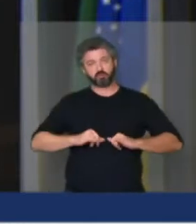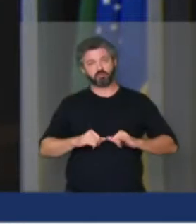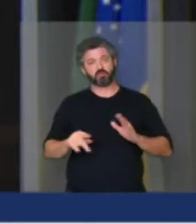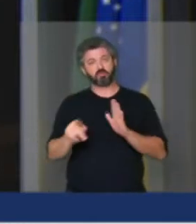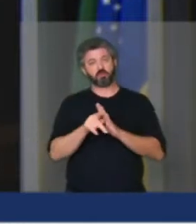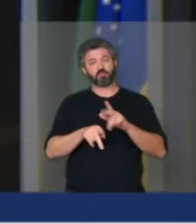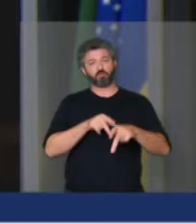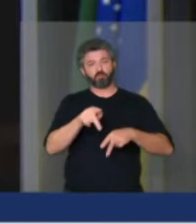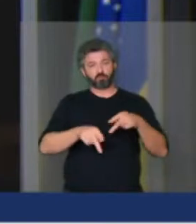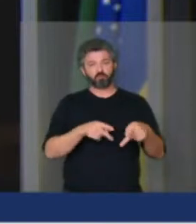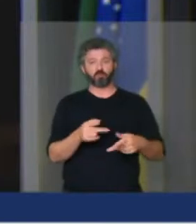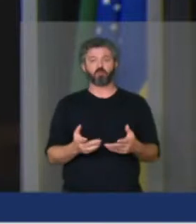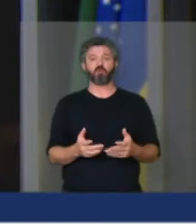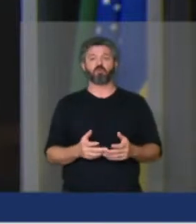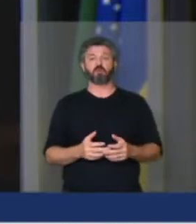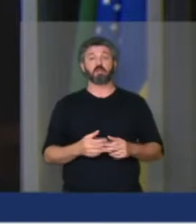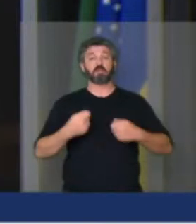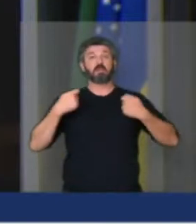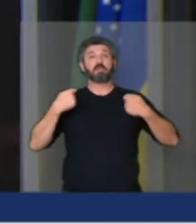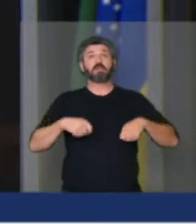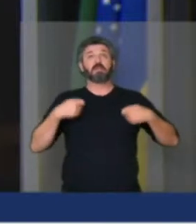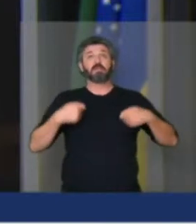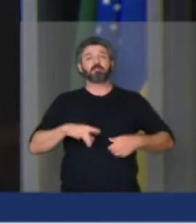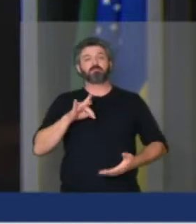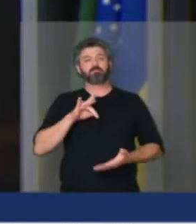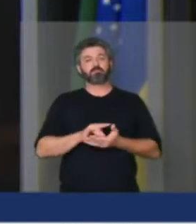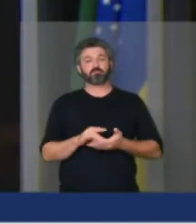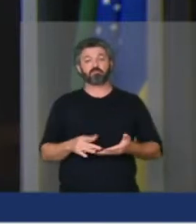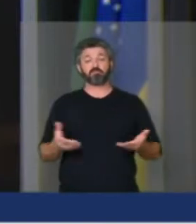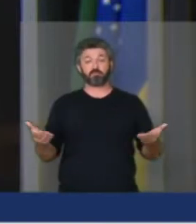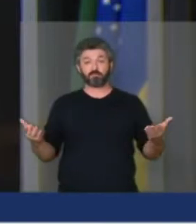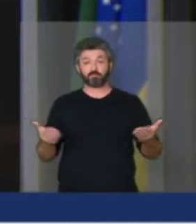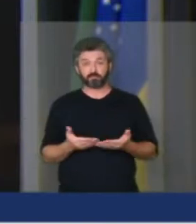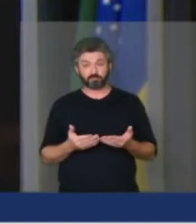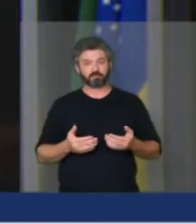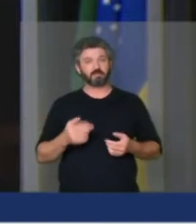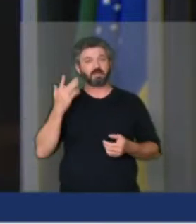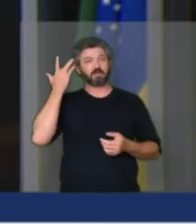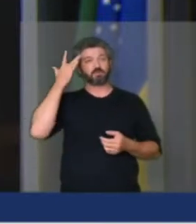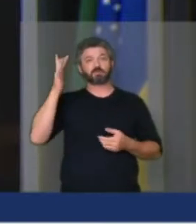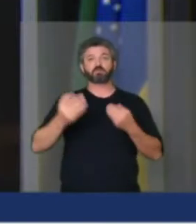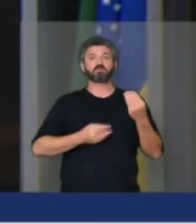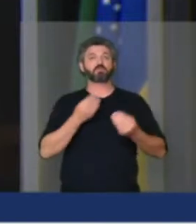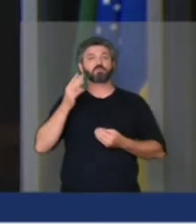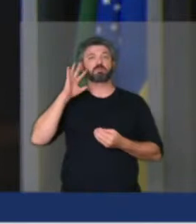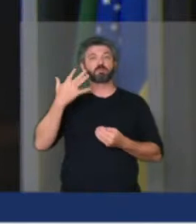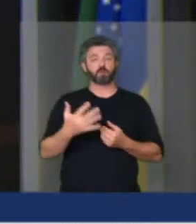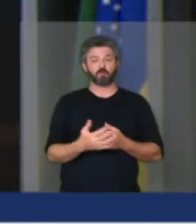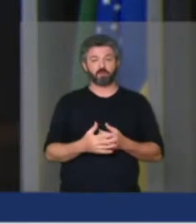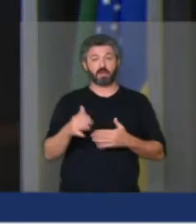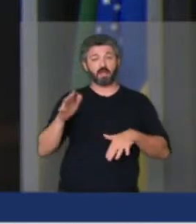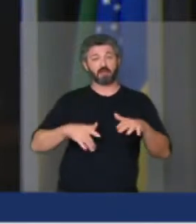PRECISAM E HOJE, ÀS VEZES, NÃO TÊM POR ONDE IR FICA LÁ NA CIDADE NA SUA COMUNIDADE PARA BAIXO E PRA CIMA COM O PEDIDO MÉDICO DE UMA CIRURGIA. SÓ NA MINHA REGIÃO